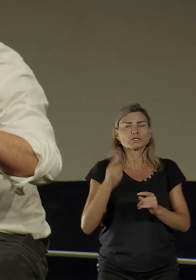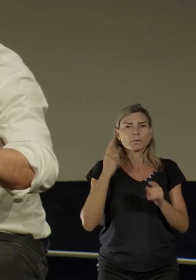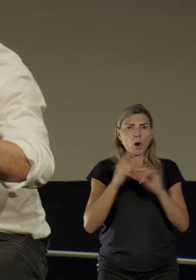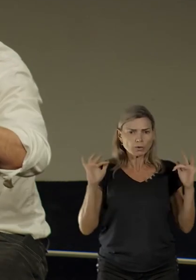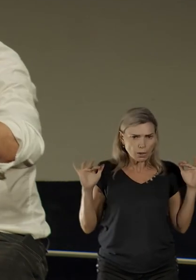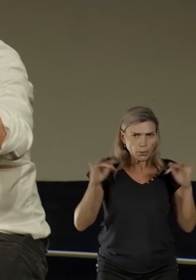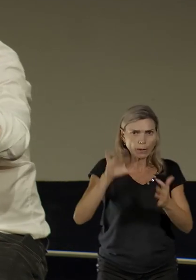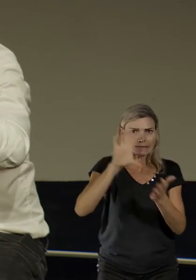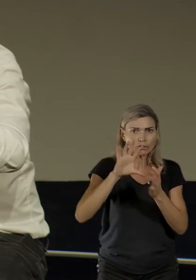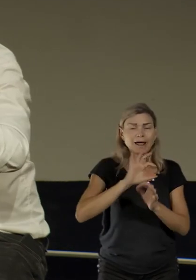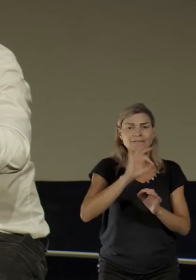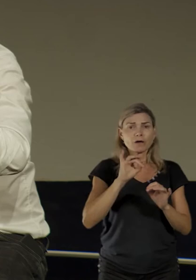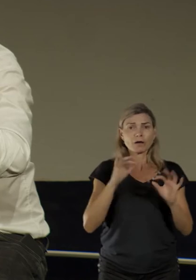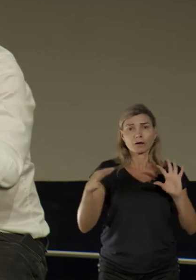A na něm můžou vznikat různá subcentra.